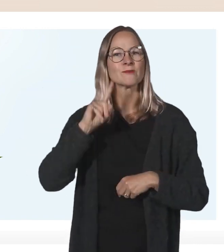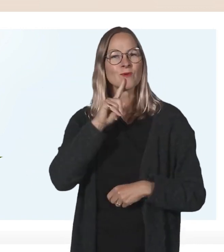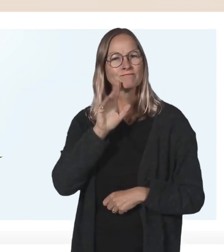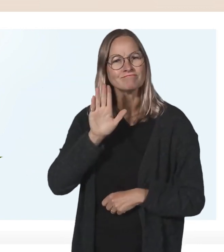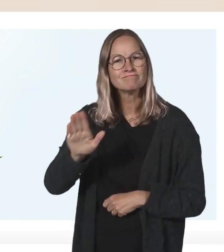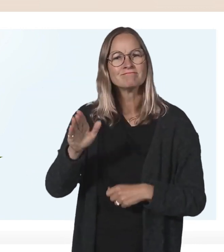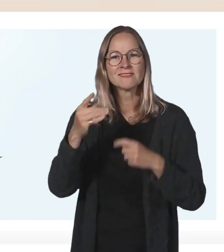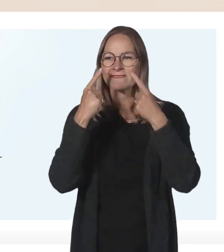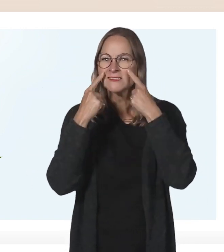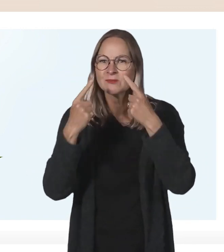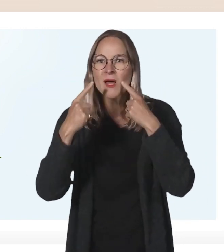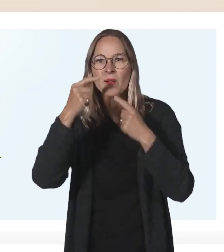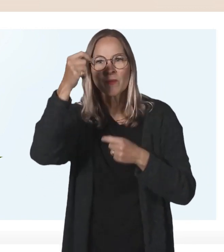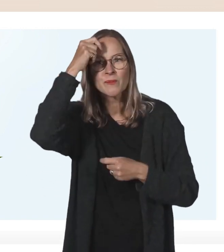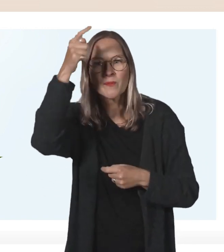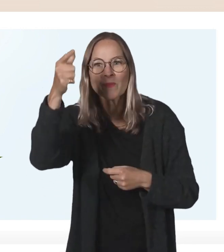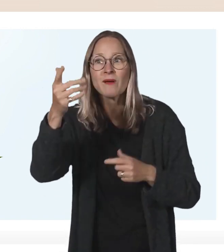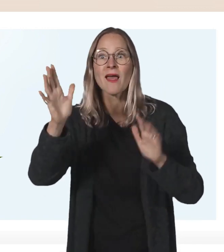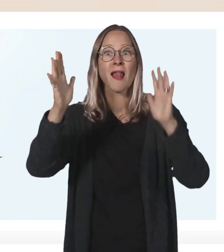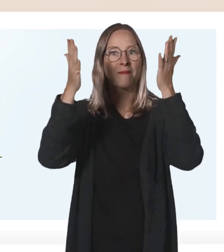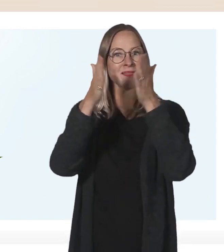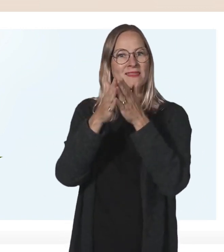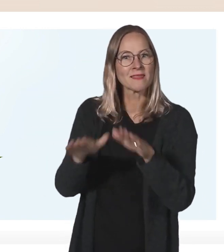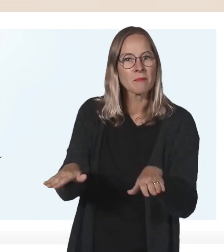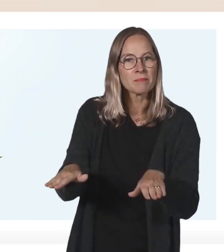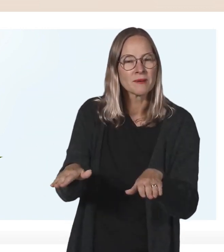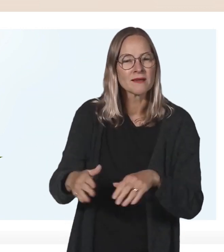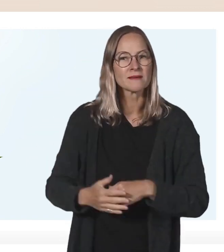Samalla hän omaksuu kuurojen visuaalista kulttuuria ja elämäntapoja.